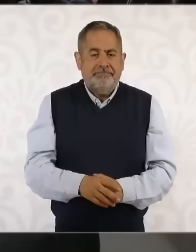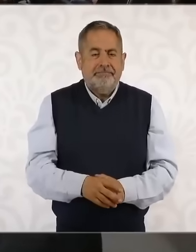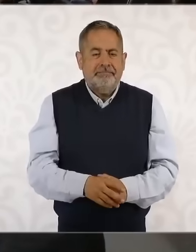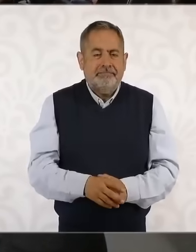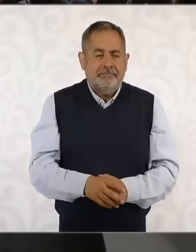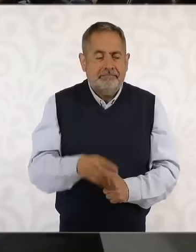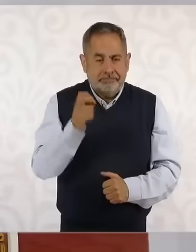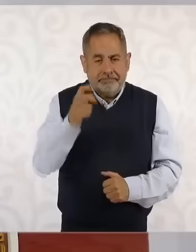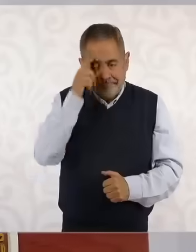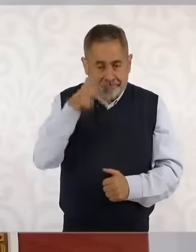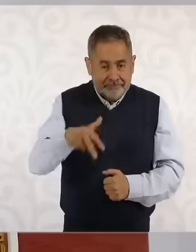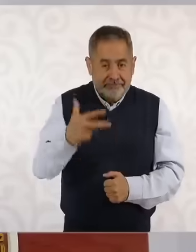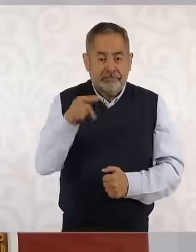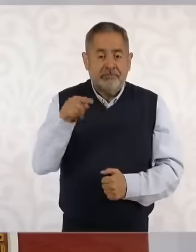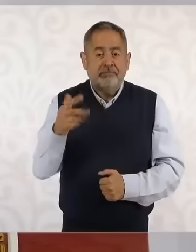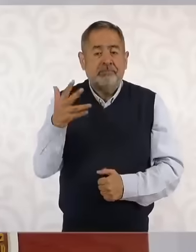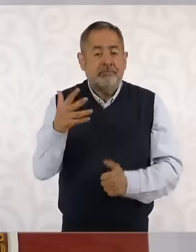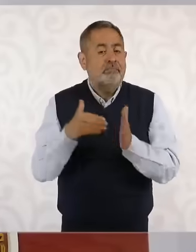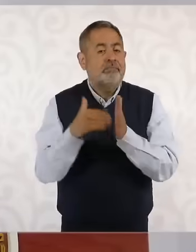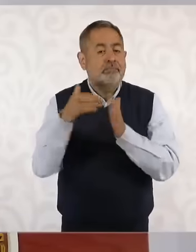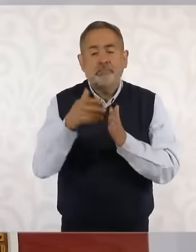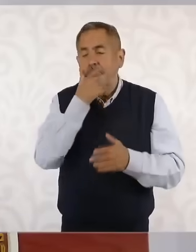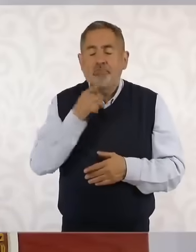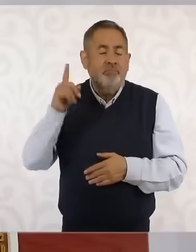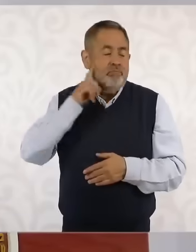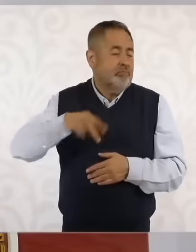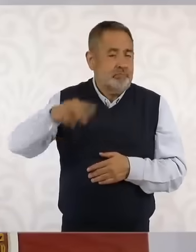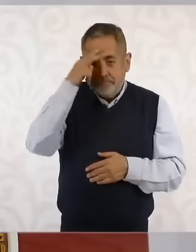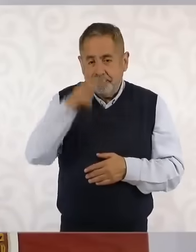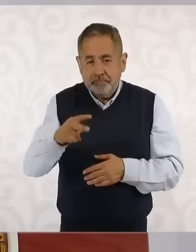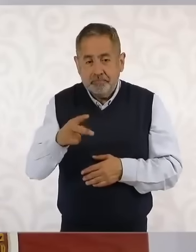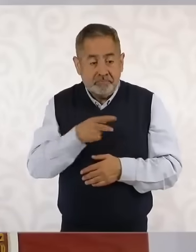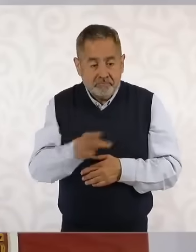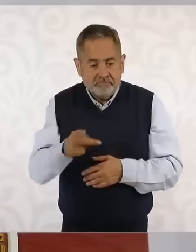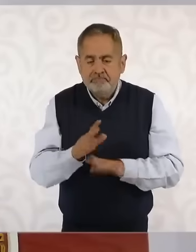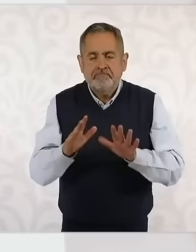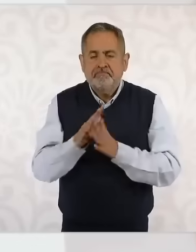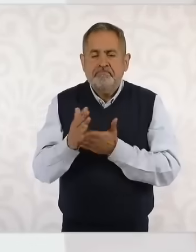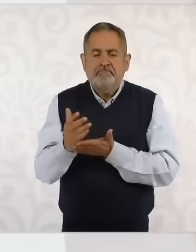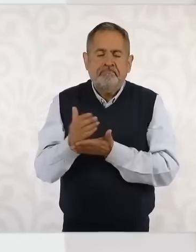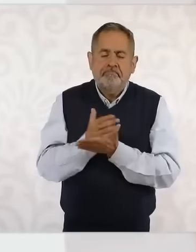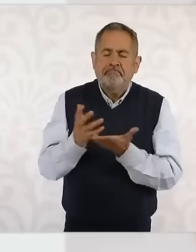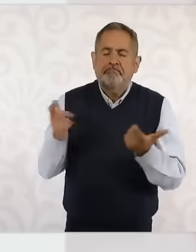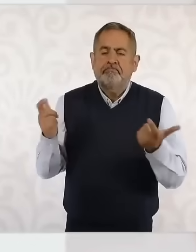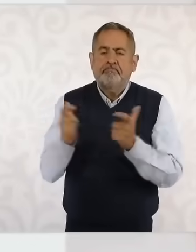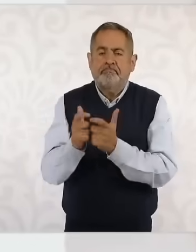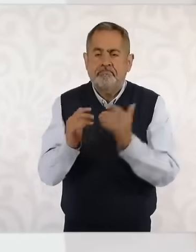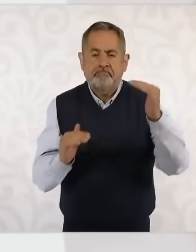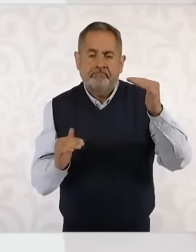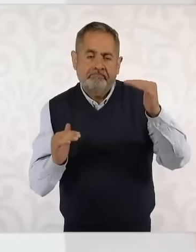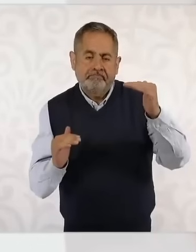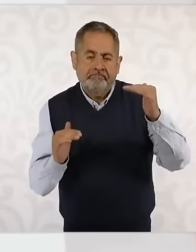13.5 millones de mexicanas y mexicanos. salieron de la pobreza, disminución de las desigualdades,